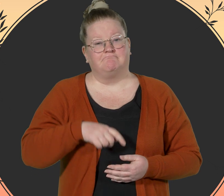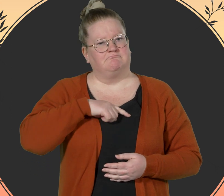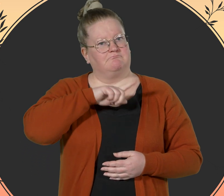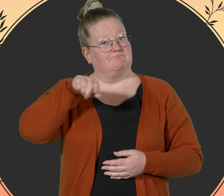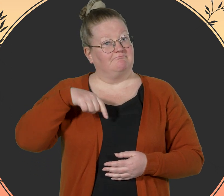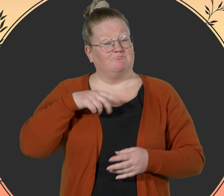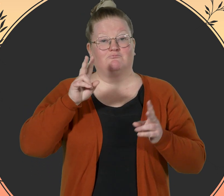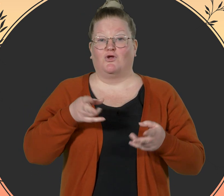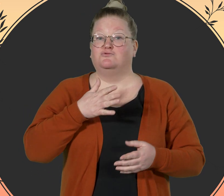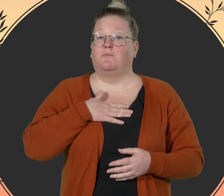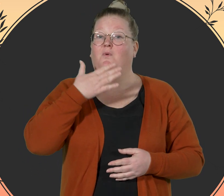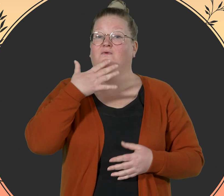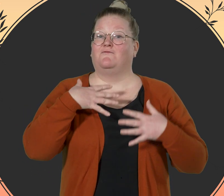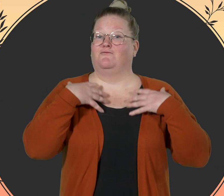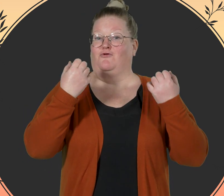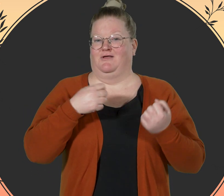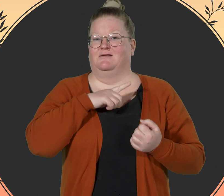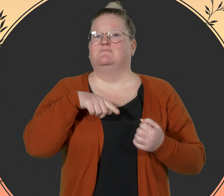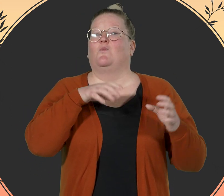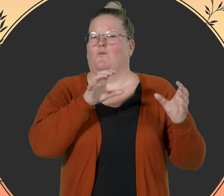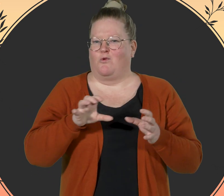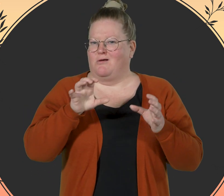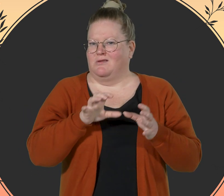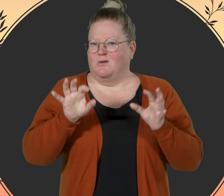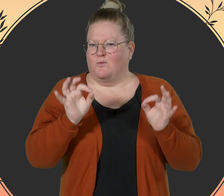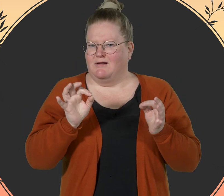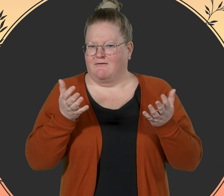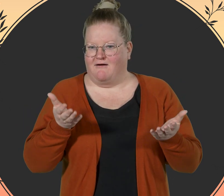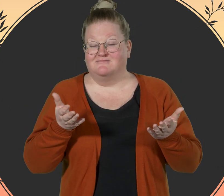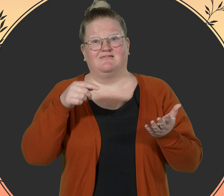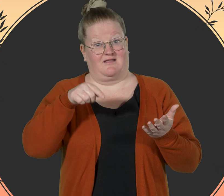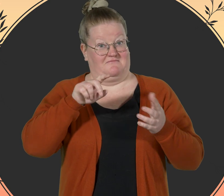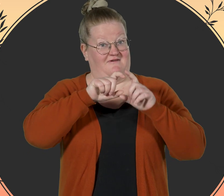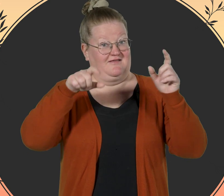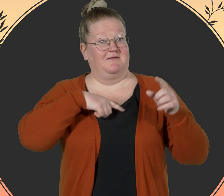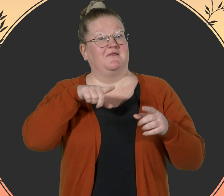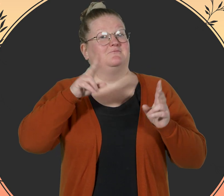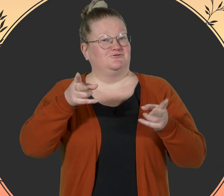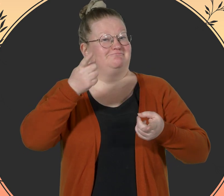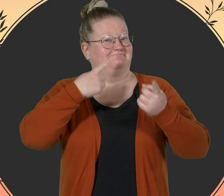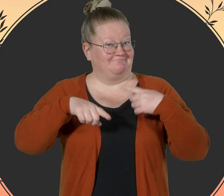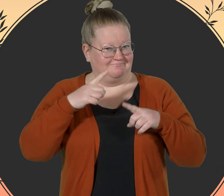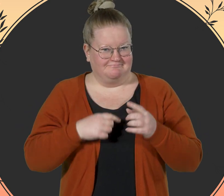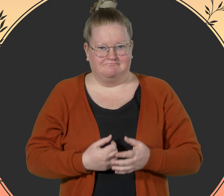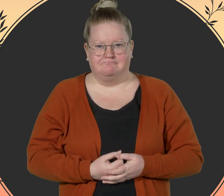Keskustelemme myös siitä, miten voimme pitää huolta omasta hyvinvoinnistamme.